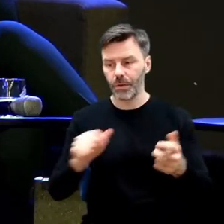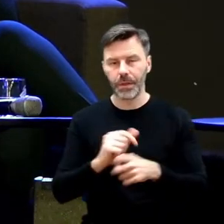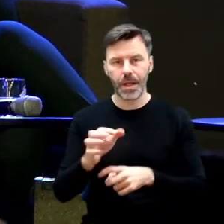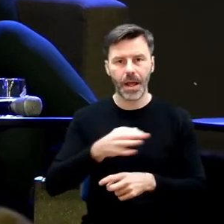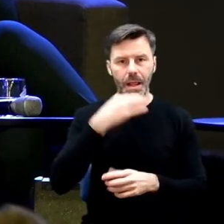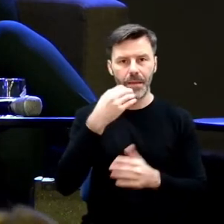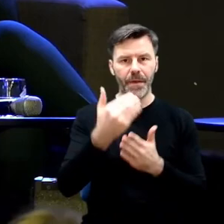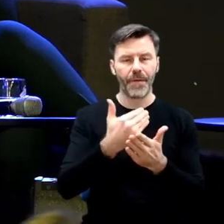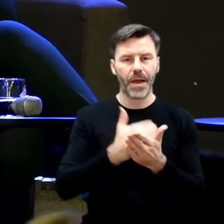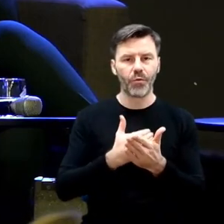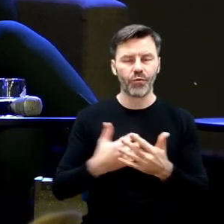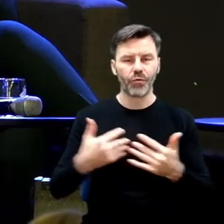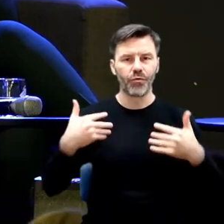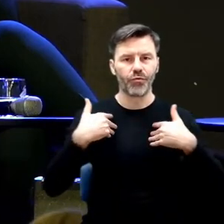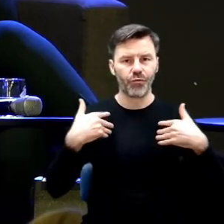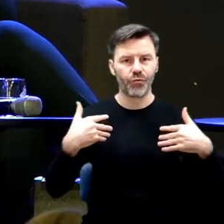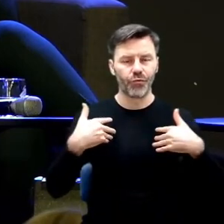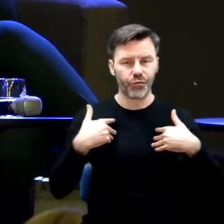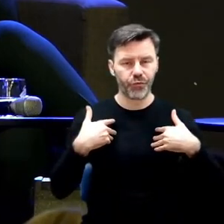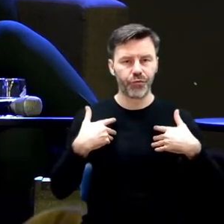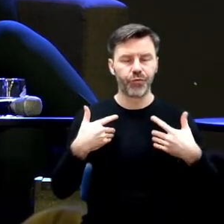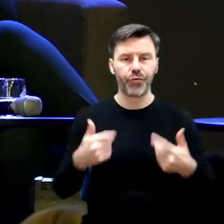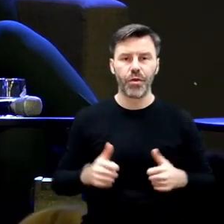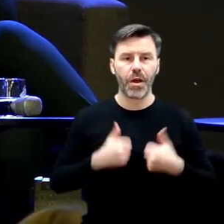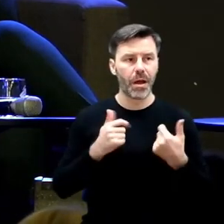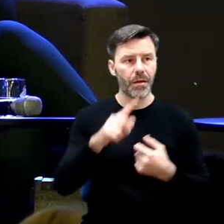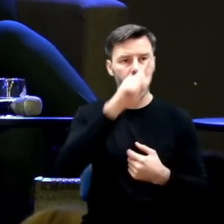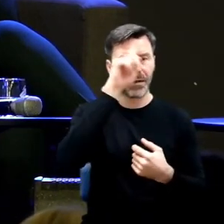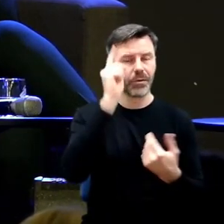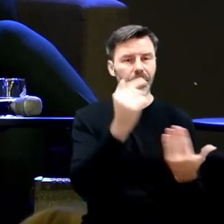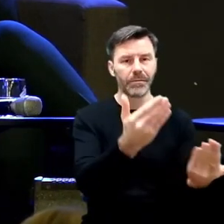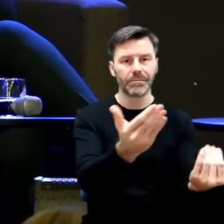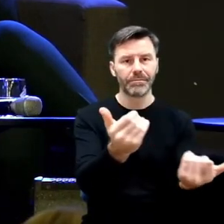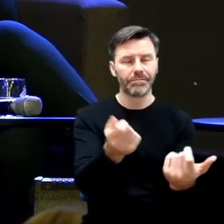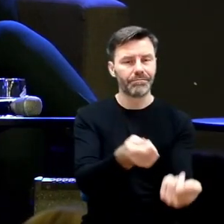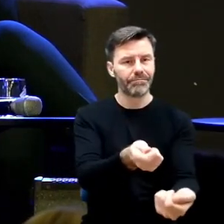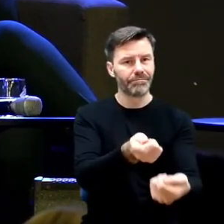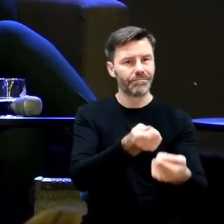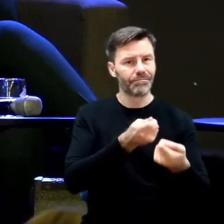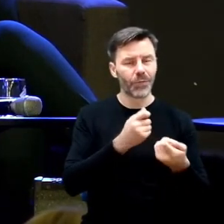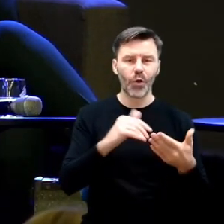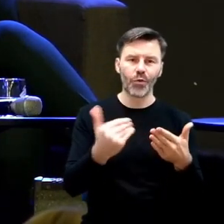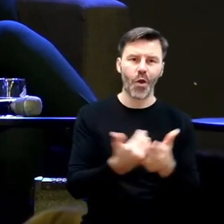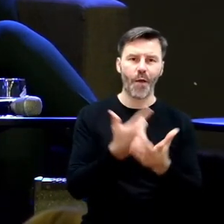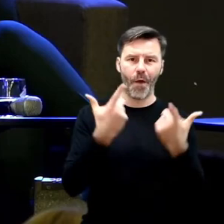i bardziej zachęca do przyciągnięcia nowych mieszkańców do naszego miasta.